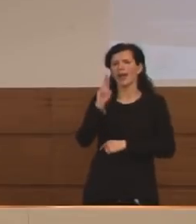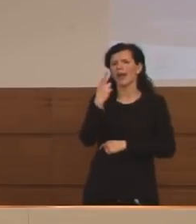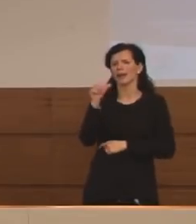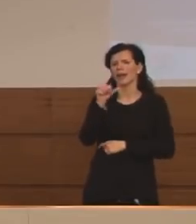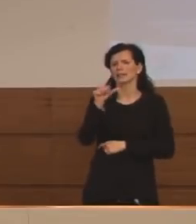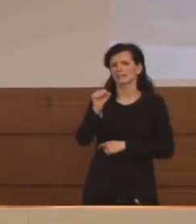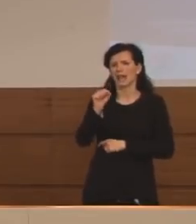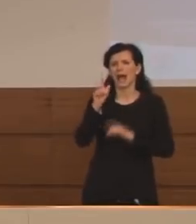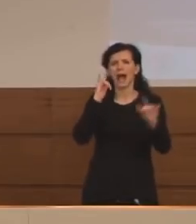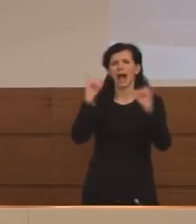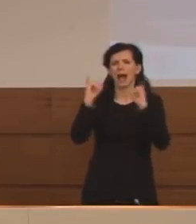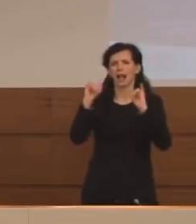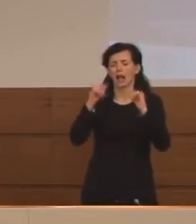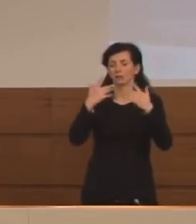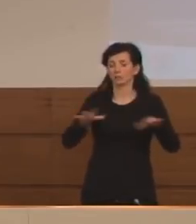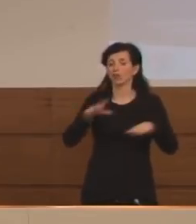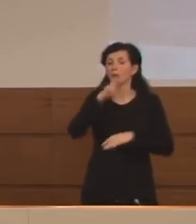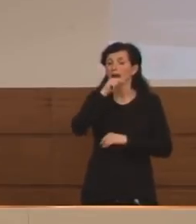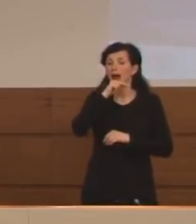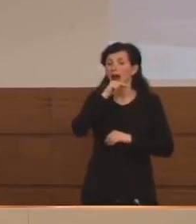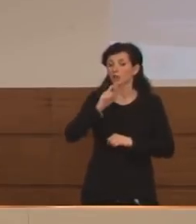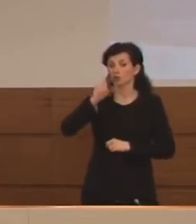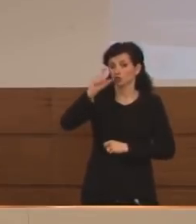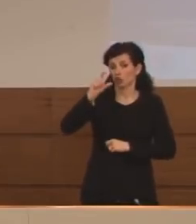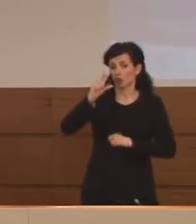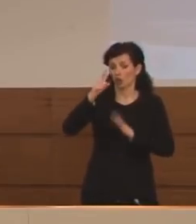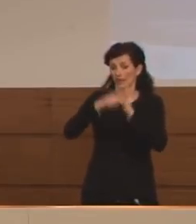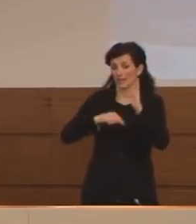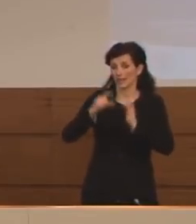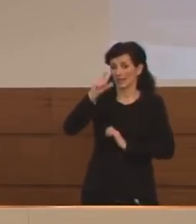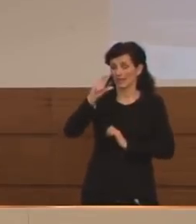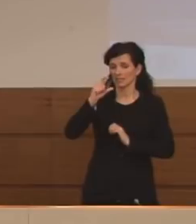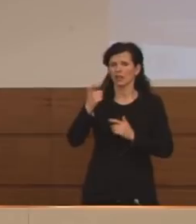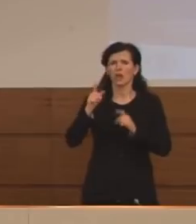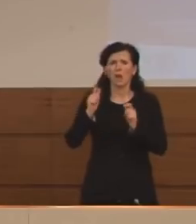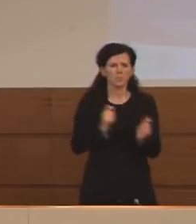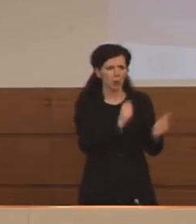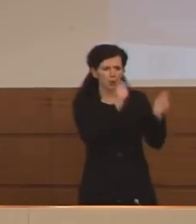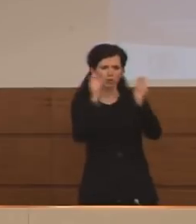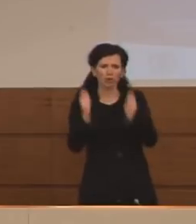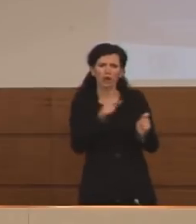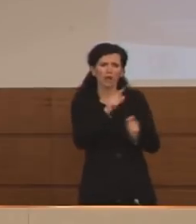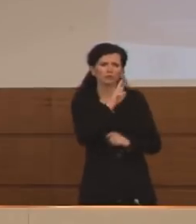non ci sia un monitoraggio di queste informazioni? E soprattutto seconda domanda correlata.